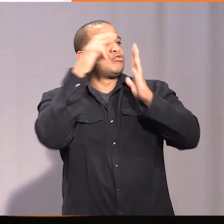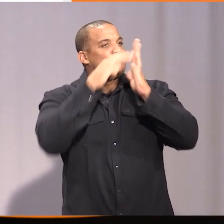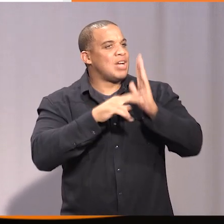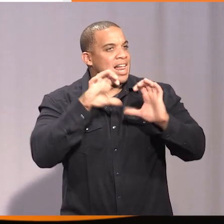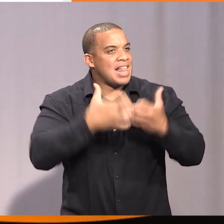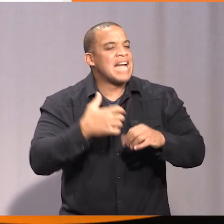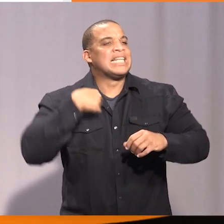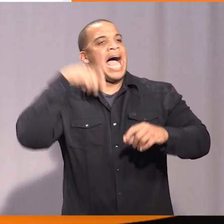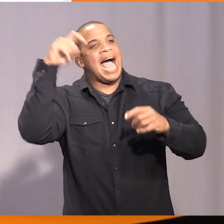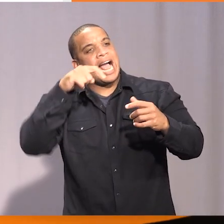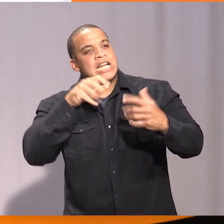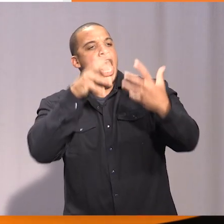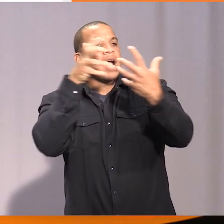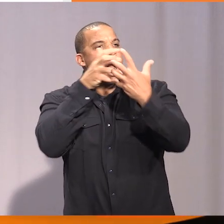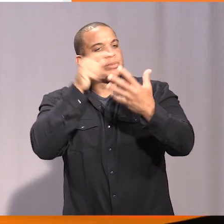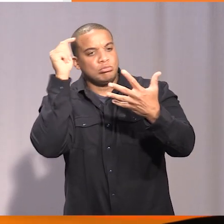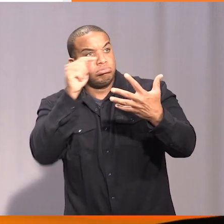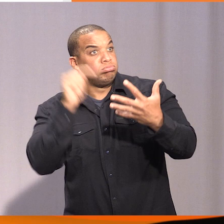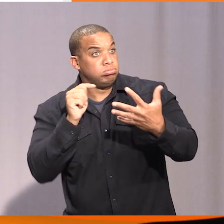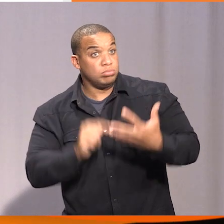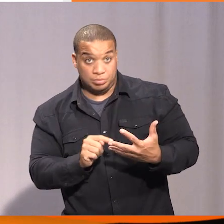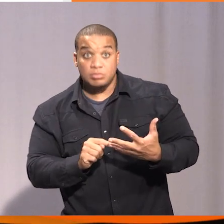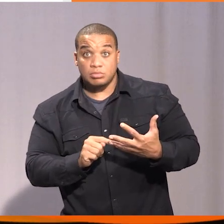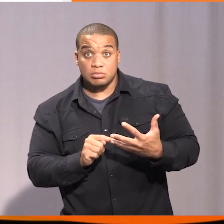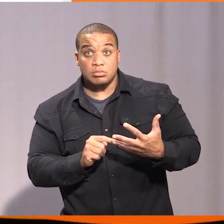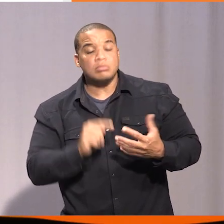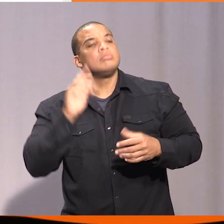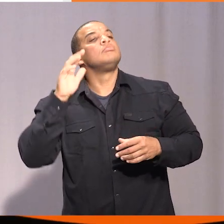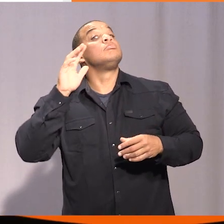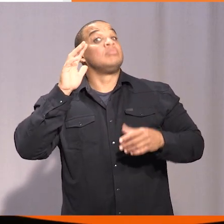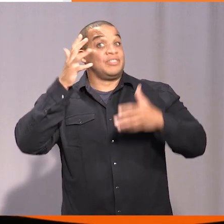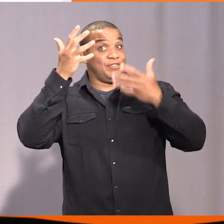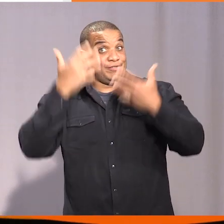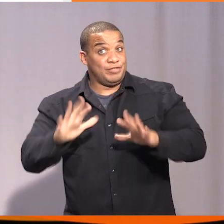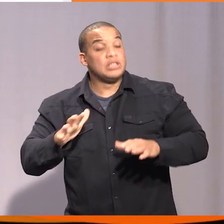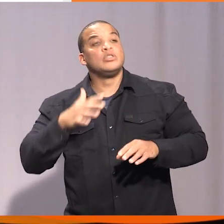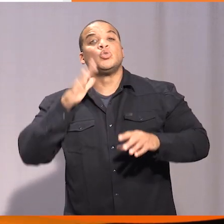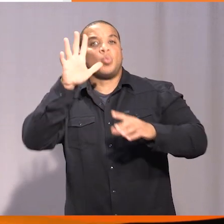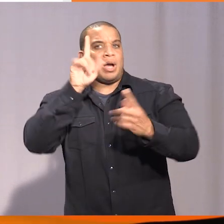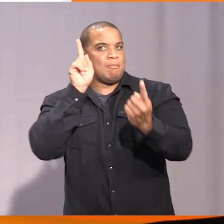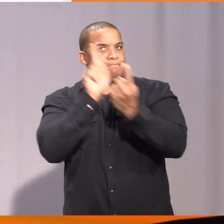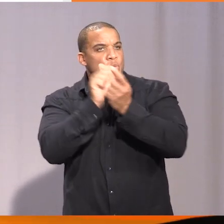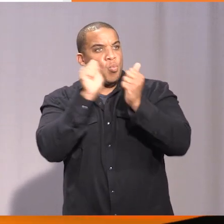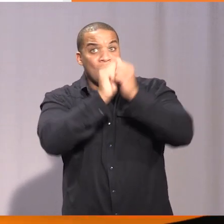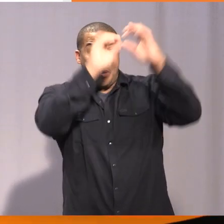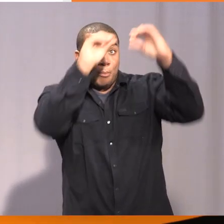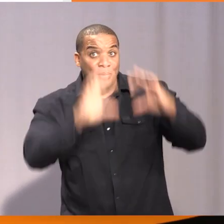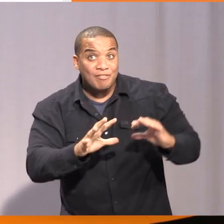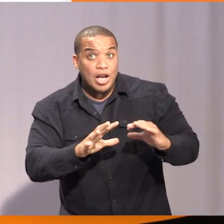adaptaciones que utilizarán. Luego pidan una cita con el profesor, o pueden comenzar un diálogo por correo electrónico, y discuten cómo implementar las